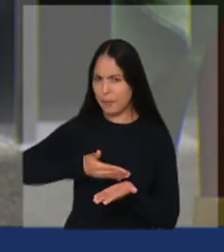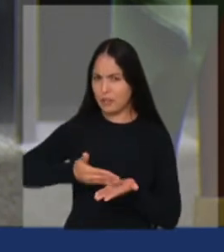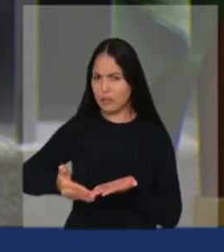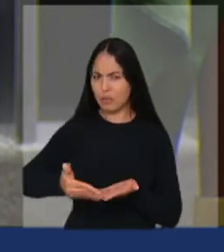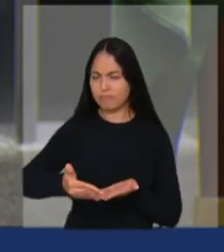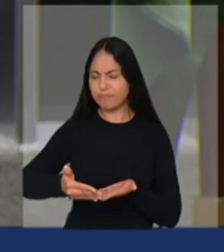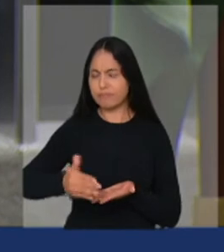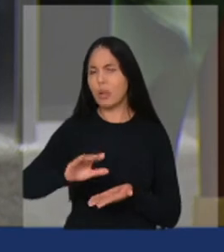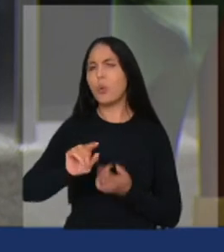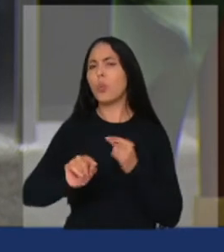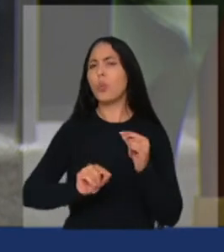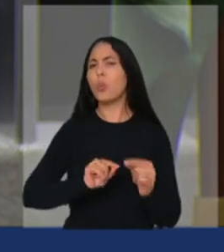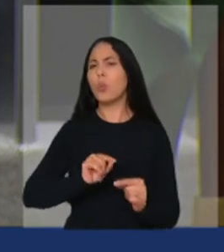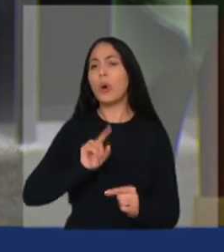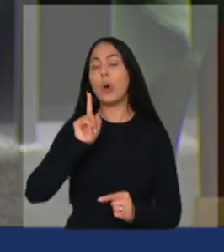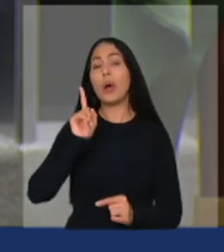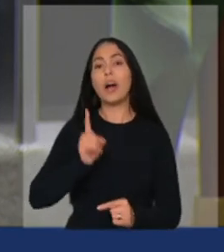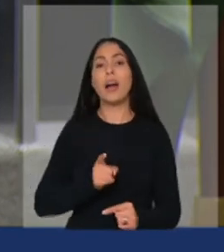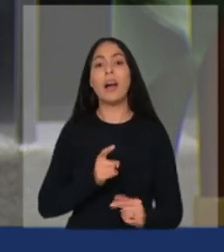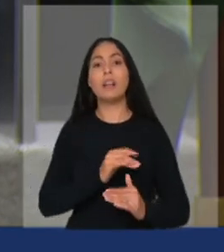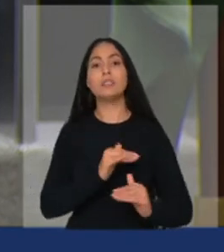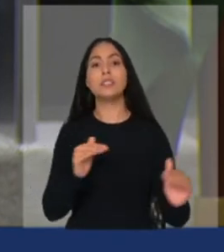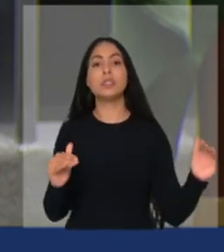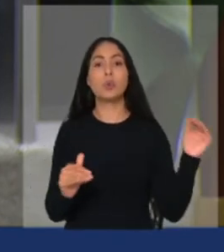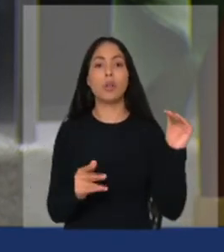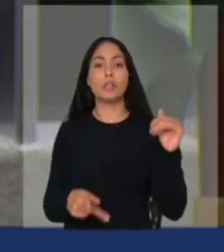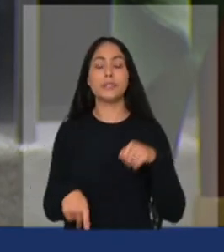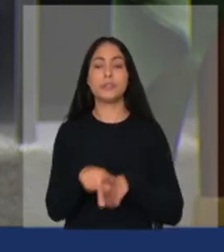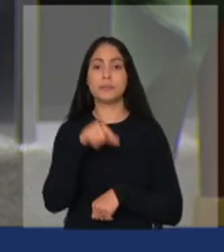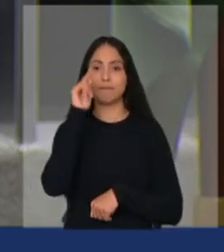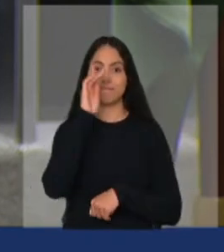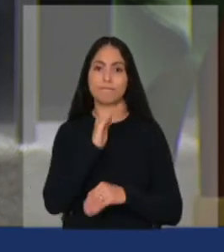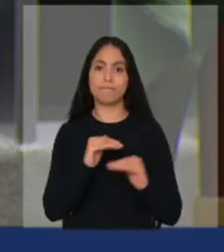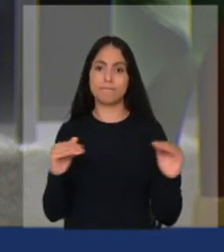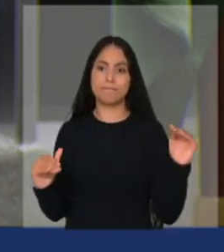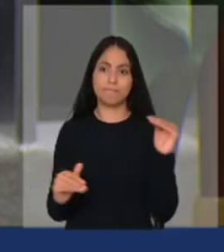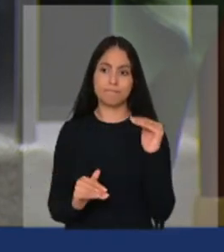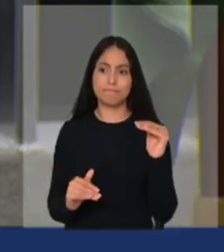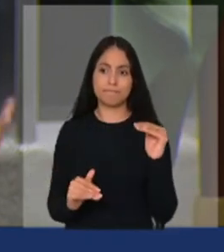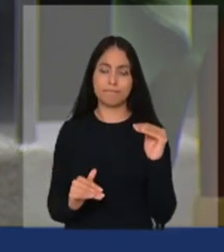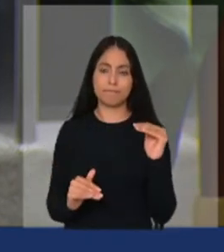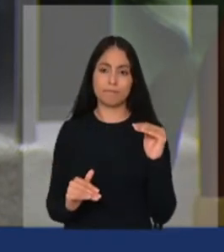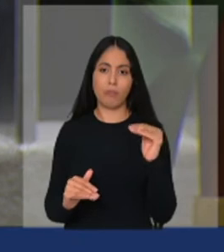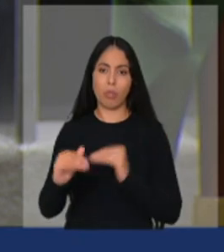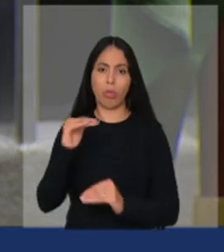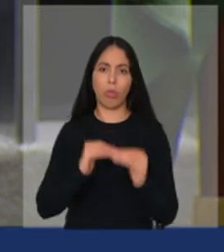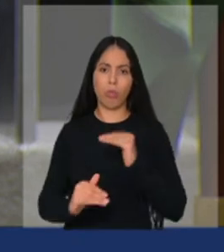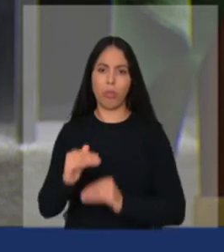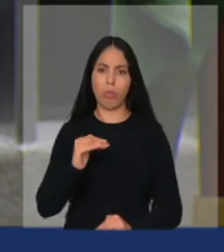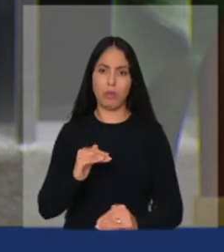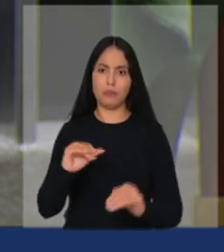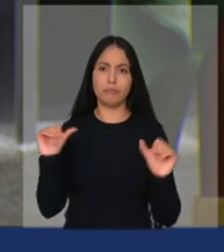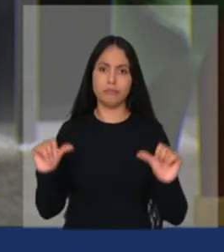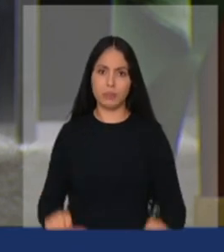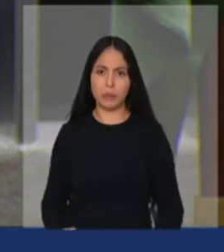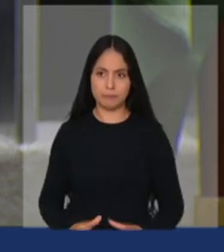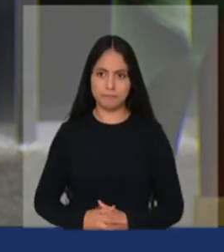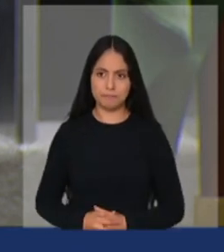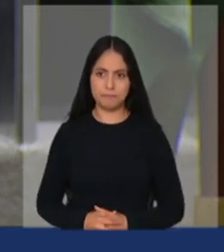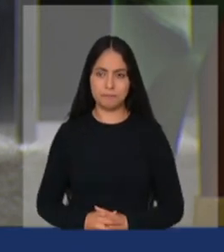PÚBLICA, O NORDESTE CONSEGUE SER UM GRANDE POLO DE DESENVOLVIMENTO. E NÓS VIMOS A REGIÃO CRESCER, SEM